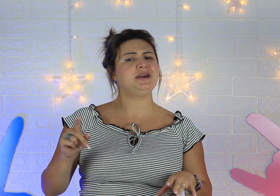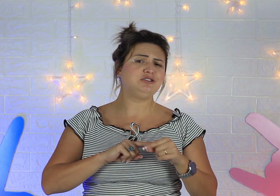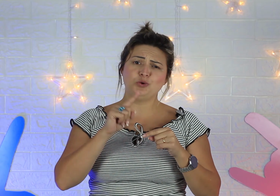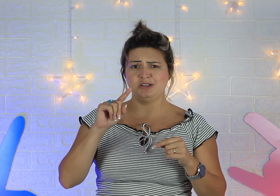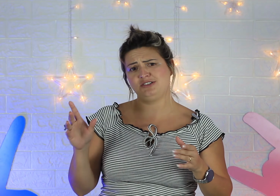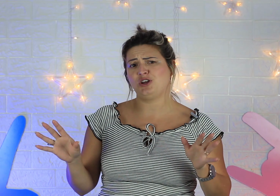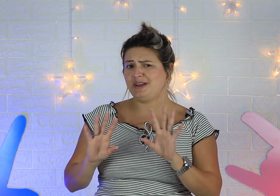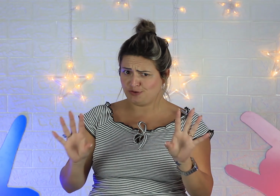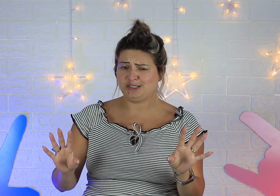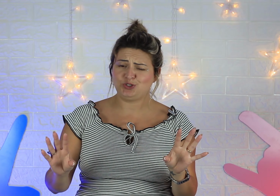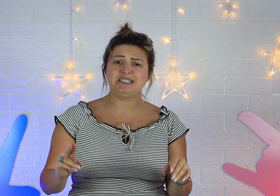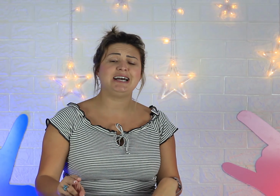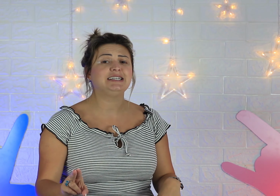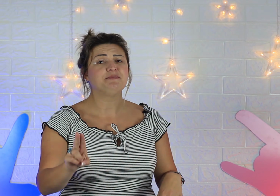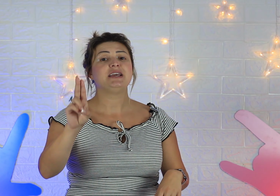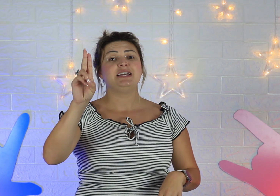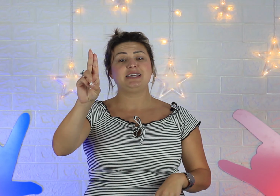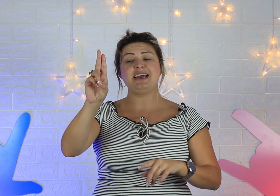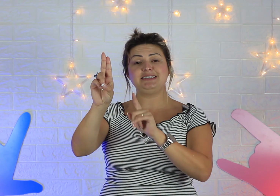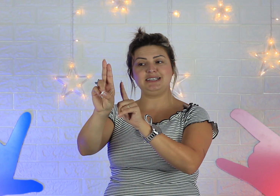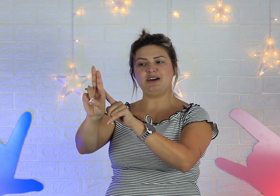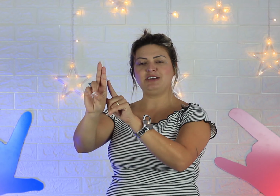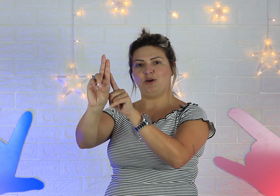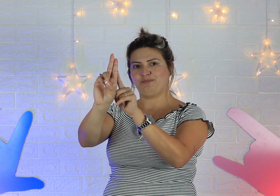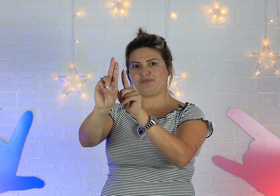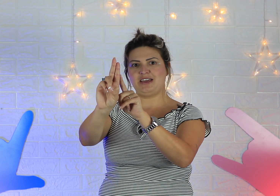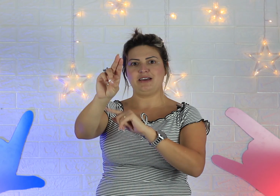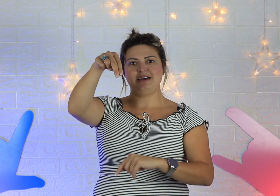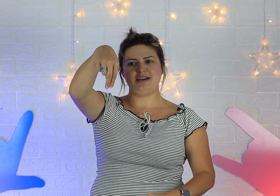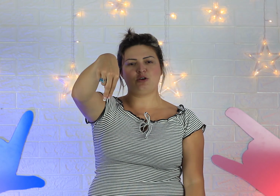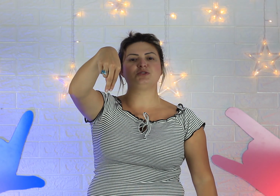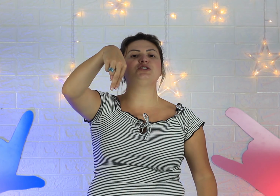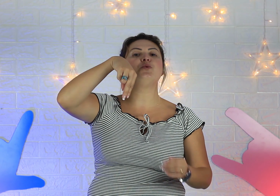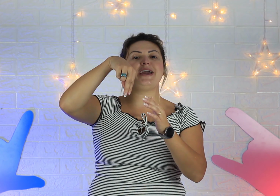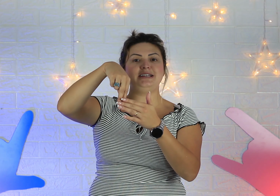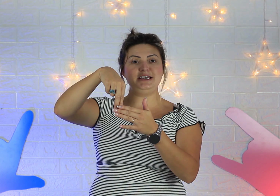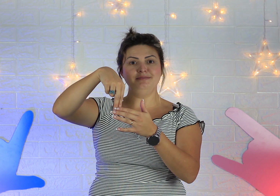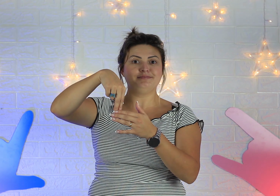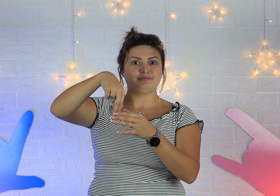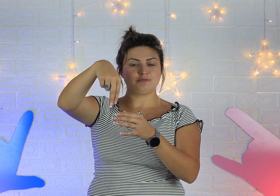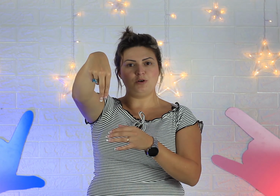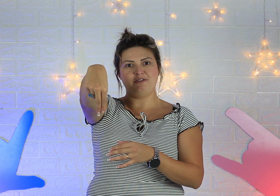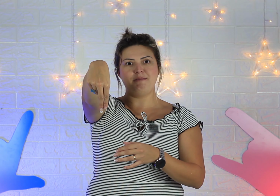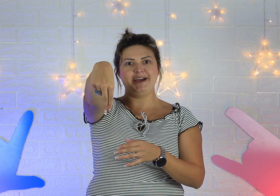variações também duas geralmente mais utilizada que esse sinal aqui ó é como se fosse o n do